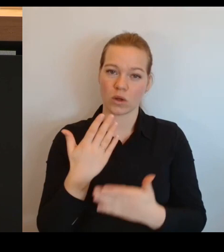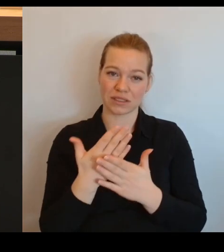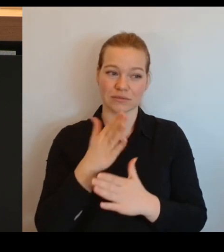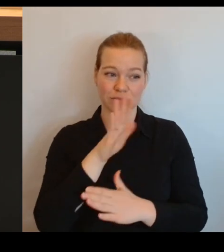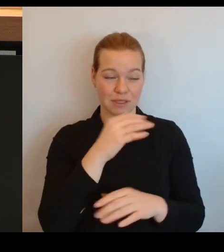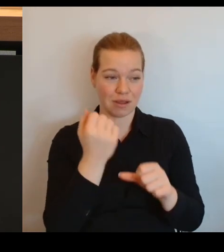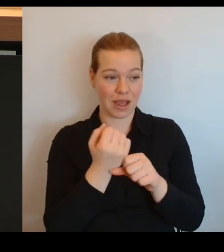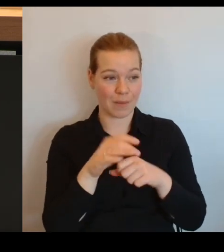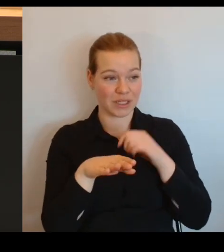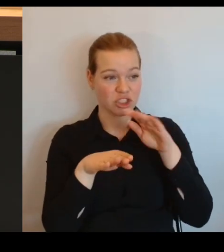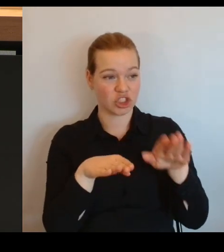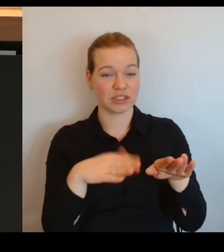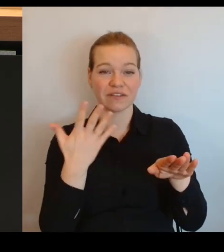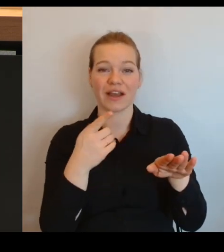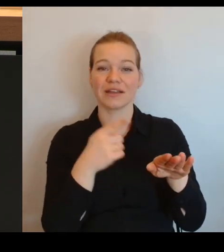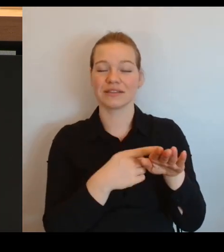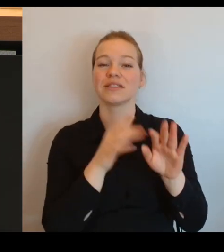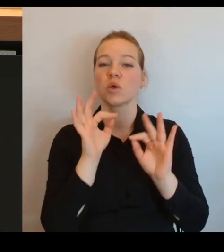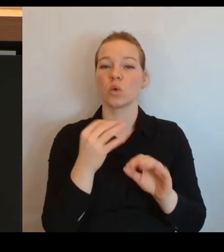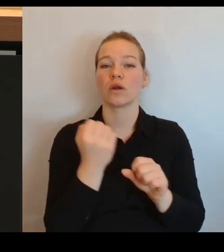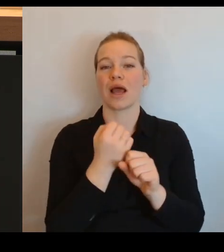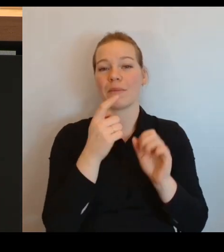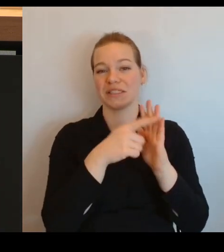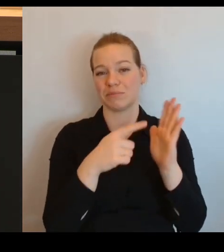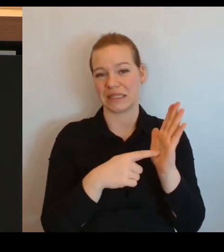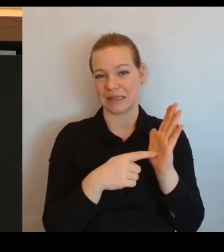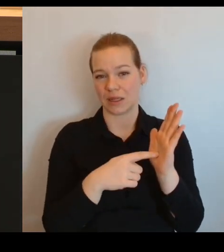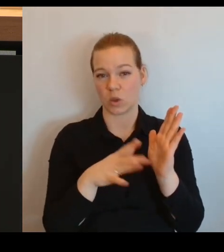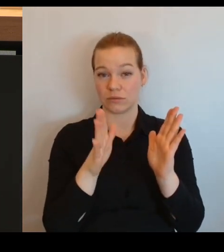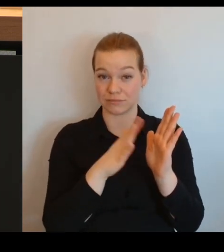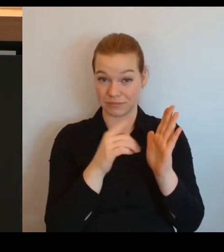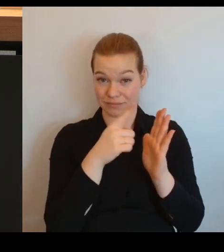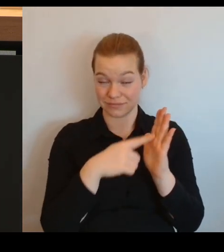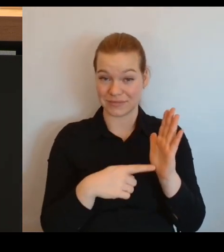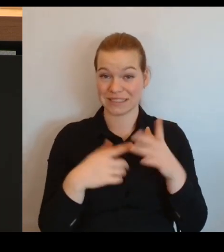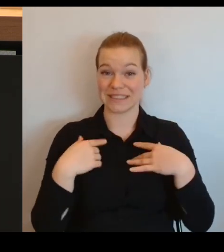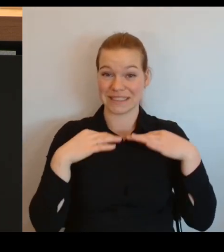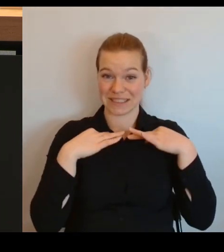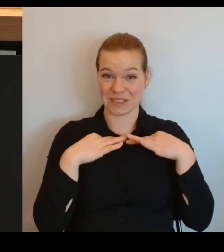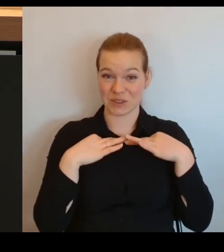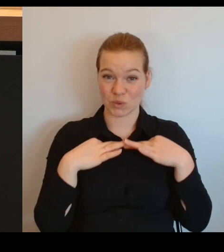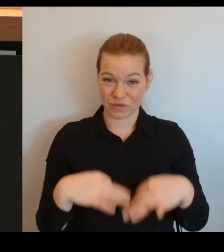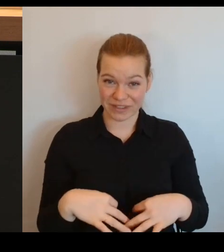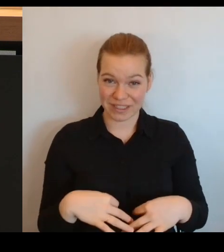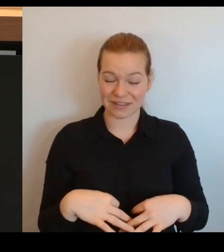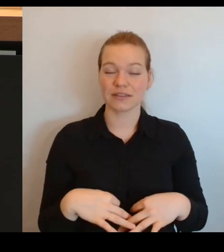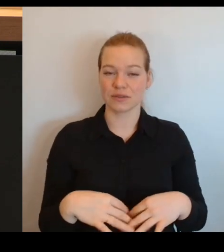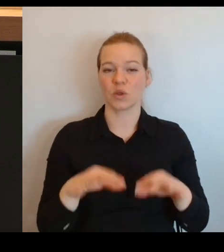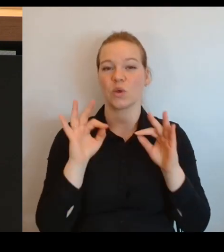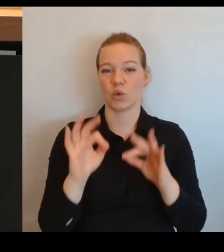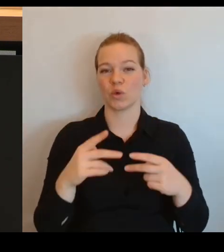schafft einen guten ÖPNV. Und damit schaffen wir alle gemeinsam ein Klima gerechtes Berlin. Vielen Dank.